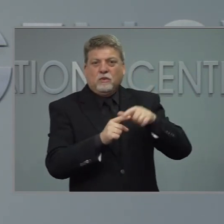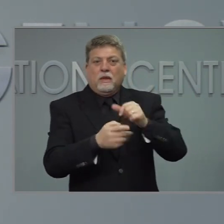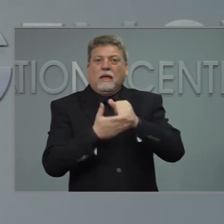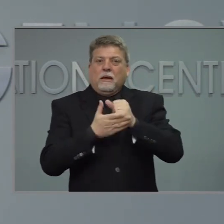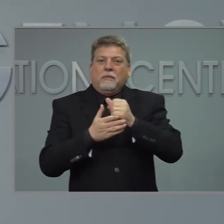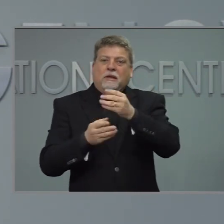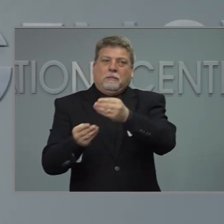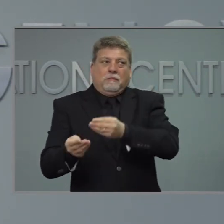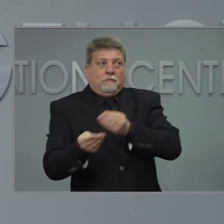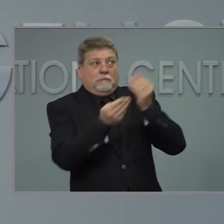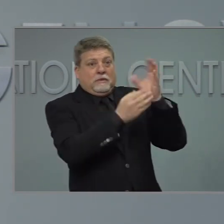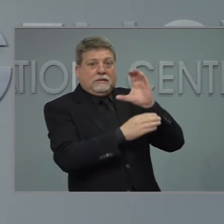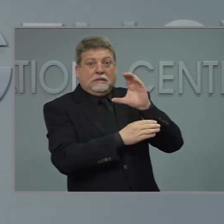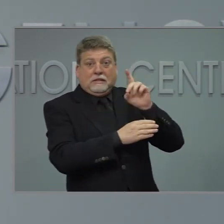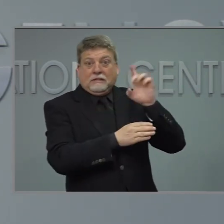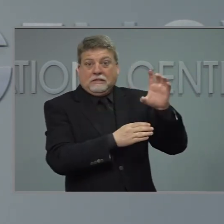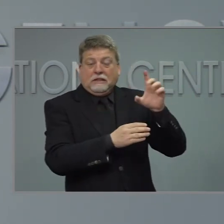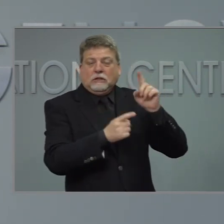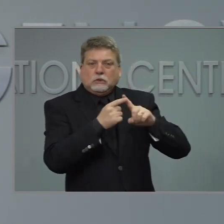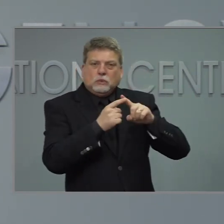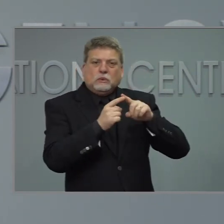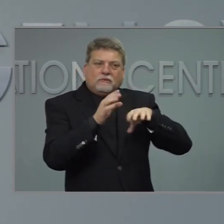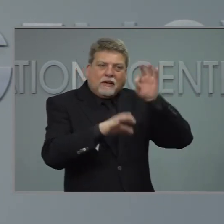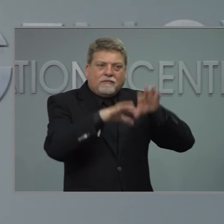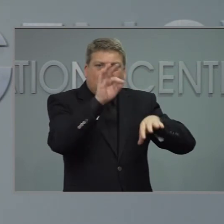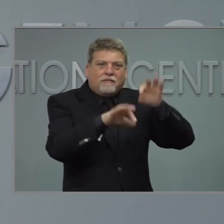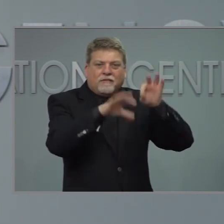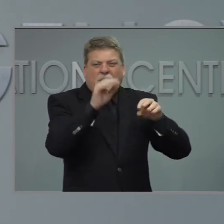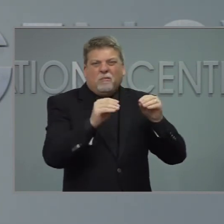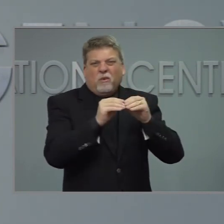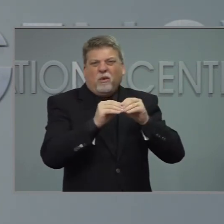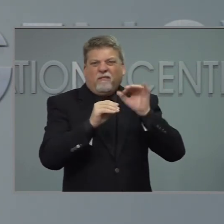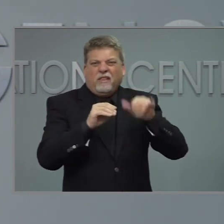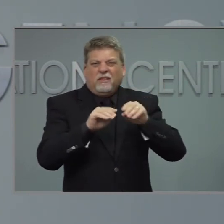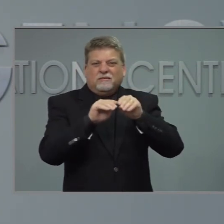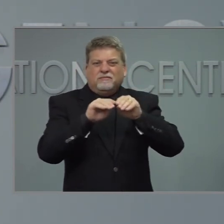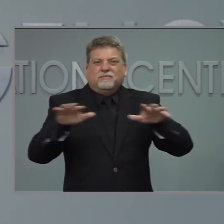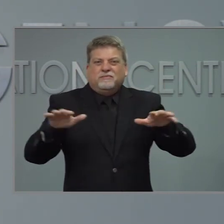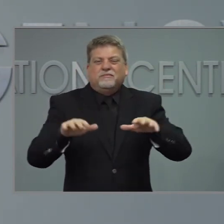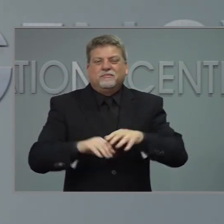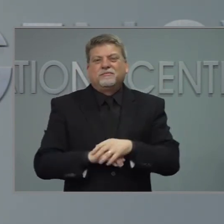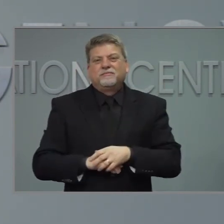van a estar esforzándose en este hacer van a tener más muy tres de Carolina del Norte va a